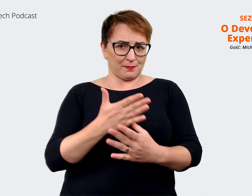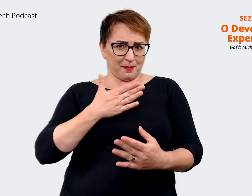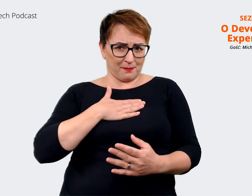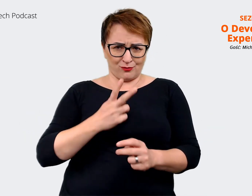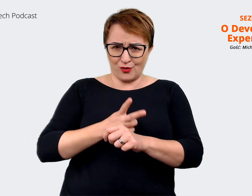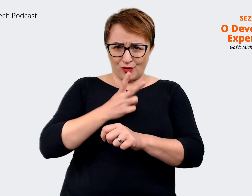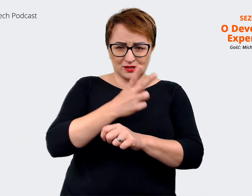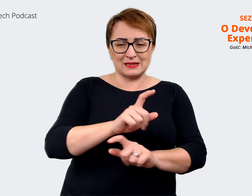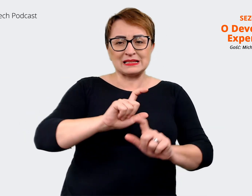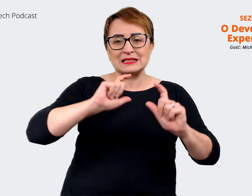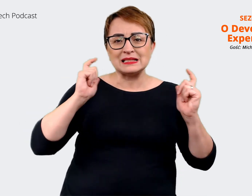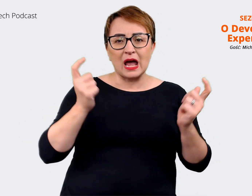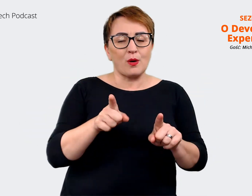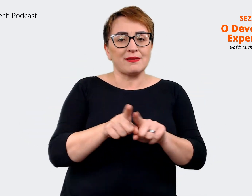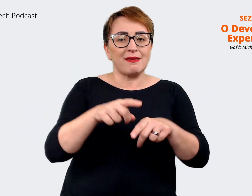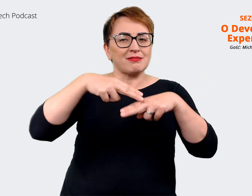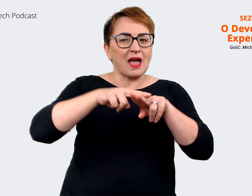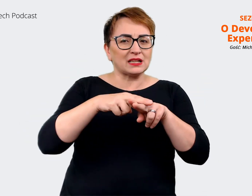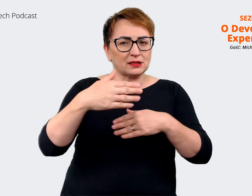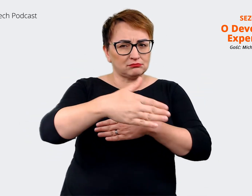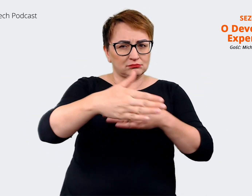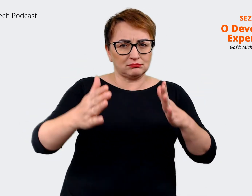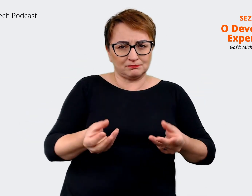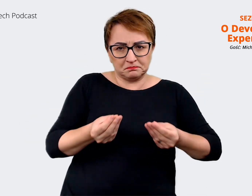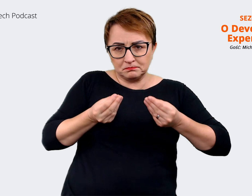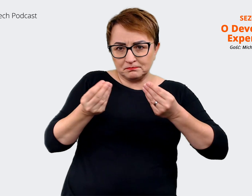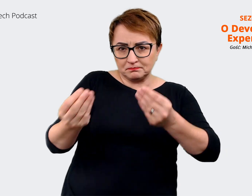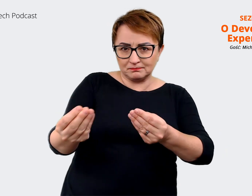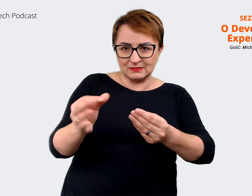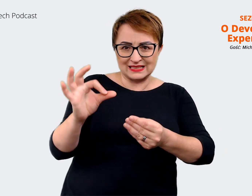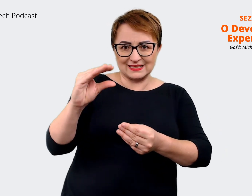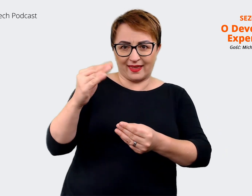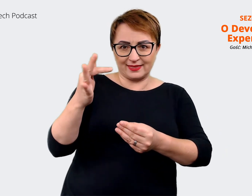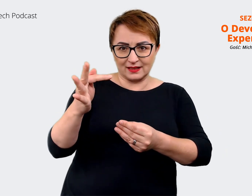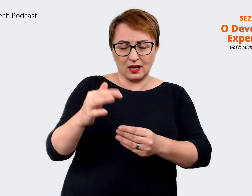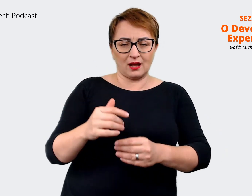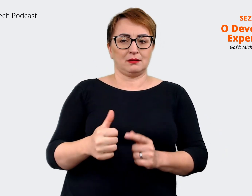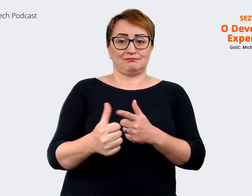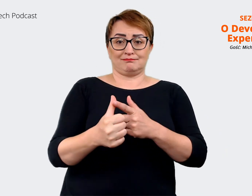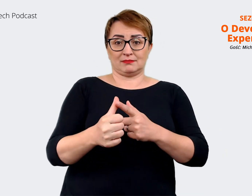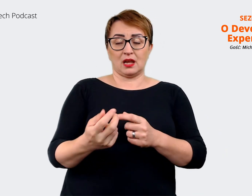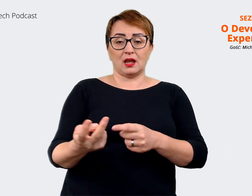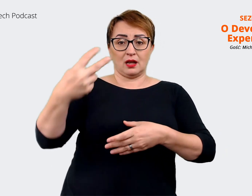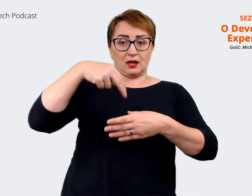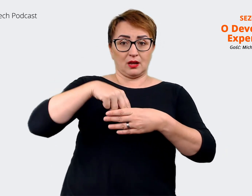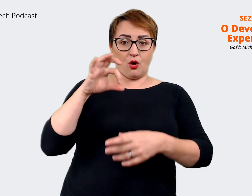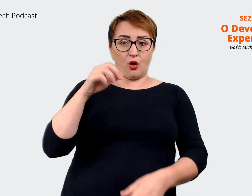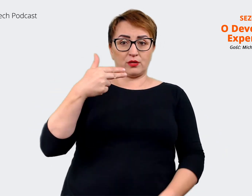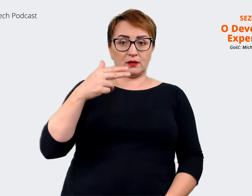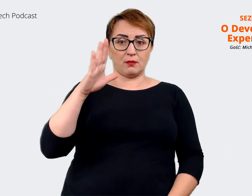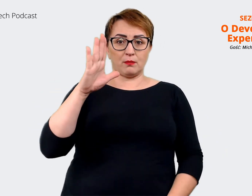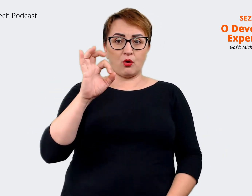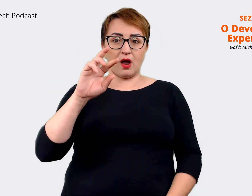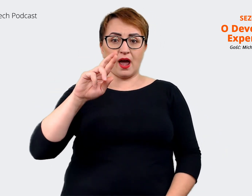dostępne, jak i cały set narzędzi, które mu to po pierwsze przyspiesza on boarding, a po drugie